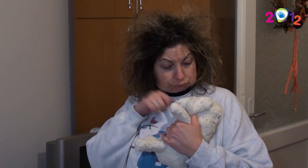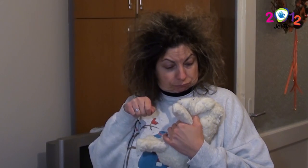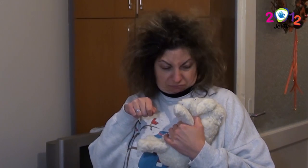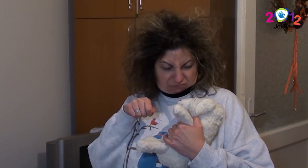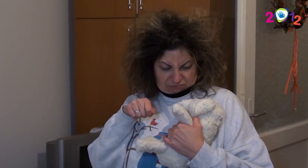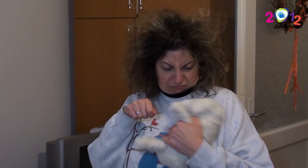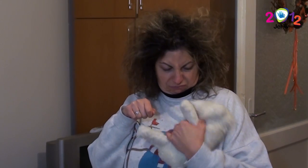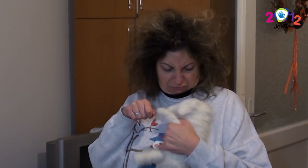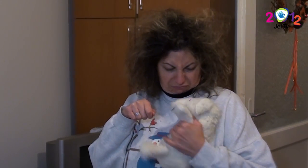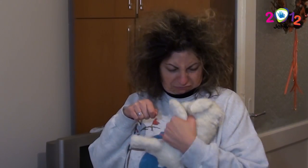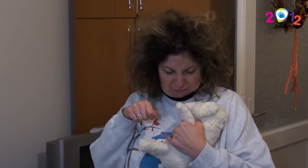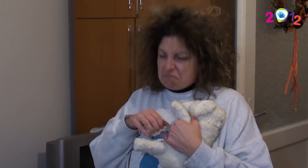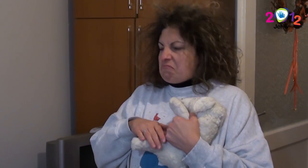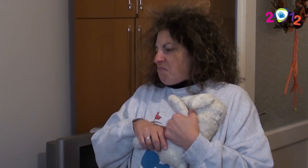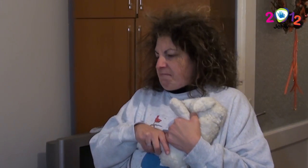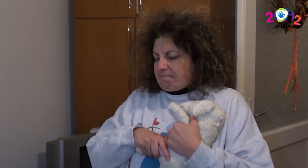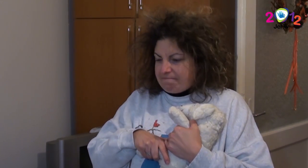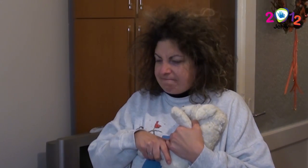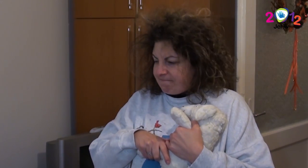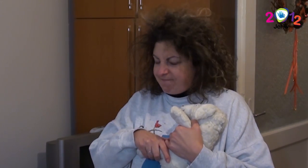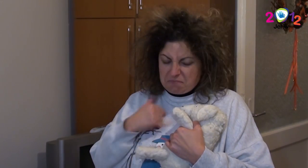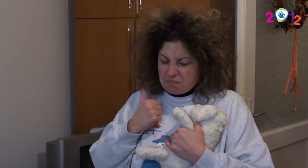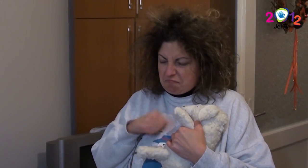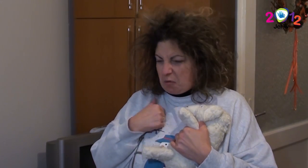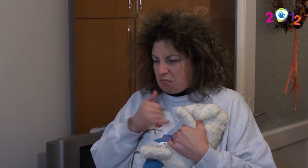Főzünk? Nincs kedvem.